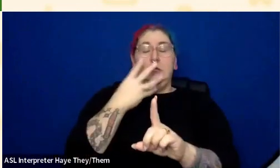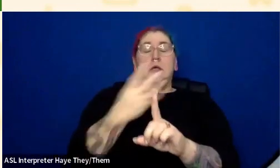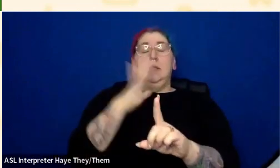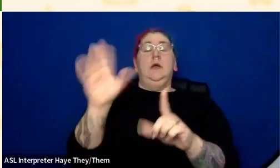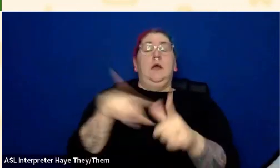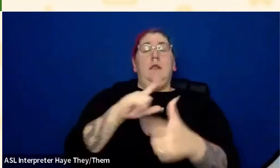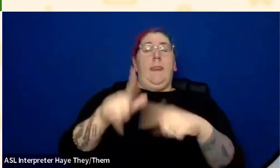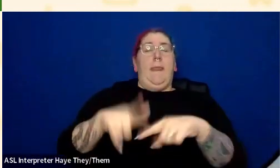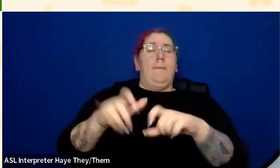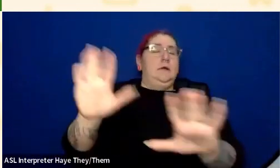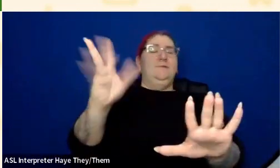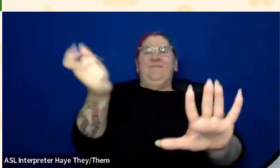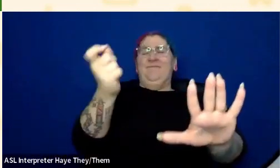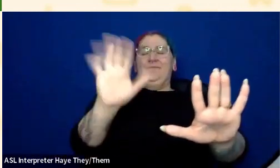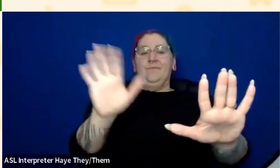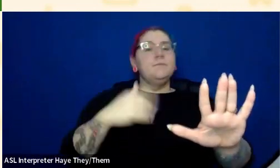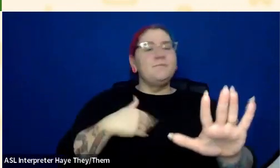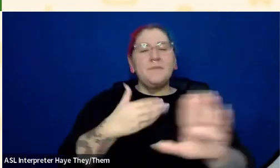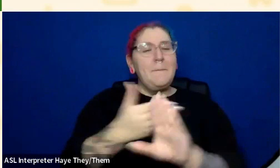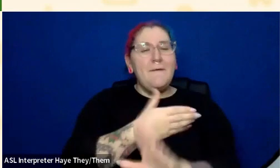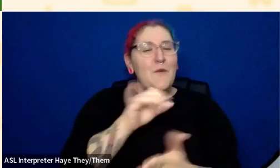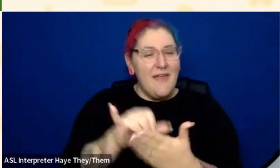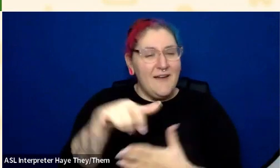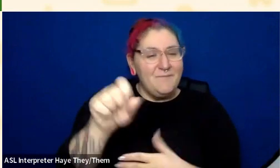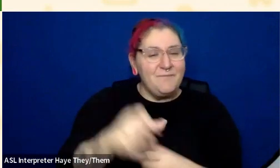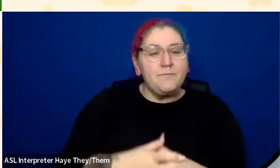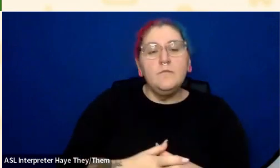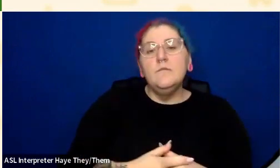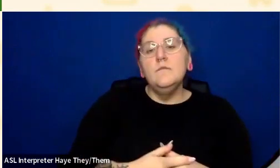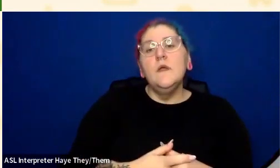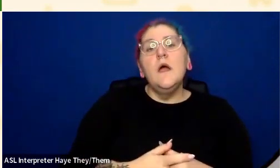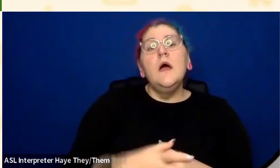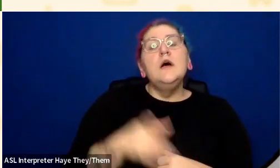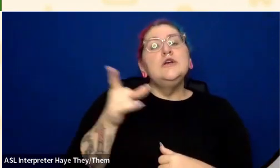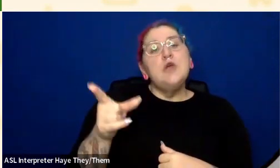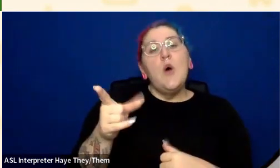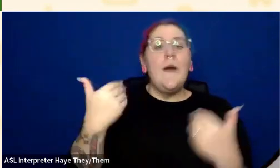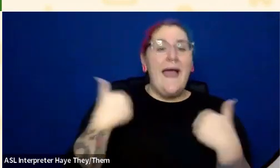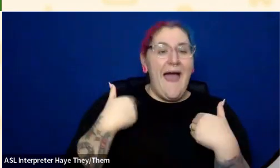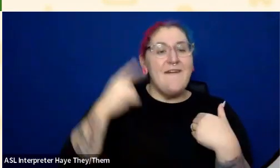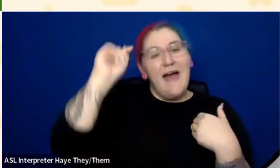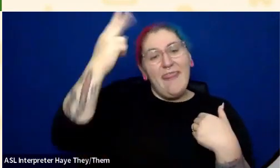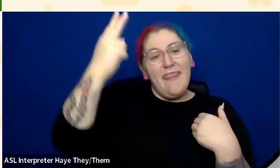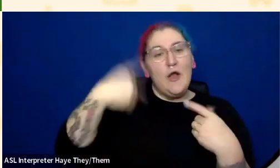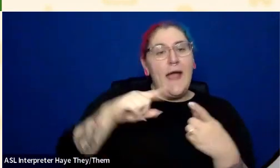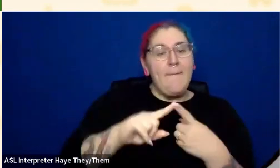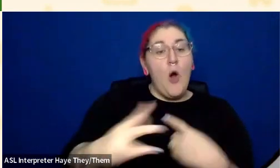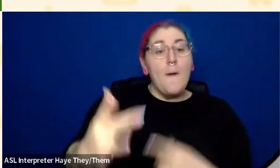Hay una consulta de medios a la que haré referencia a medida que avanzamos, prefiere movimiento reducido, que es lo que vamos a ver. Pero eso significa movimiento reducido, ¿verdad?